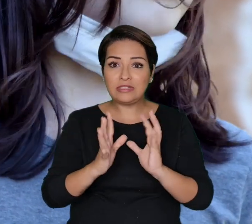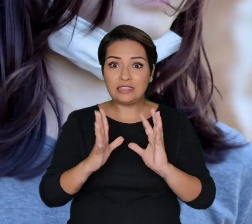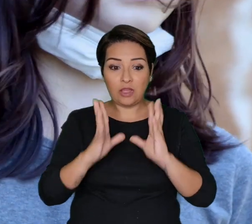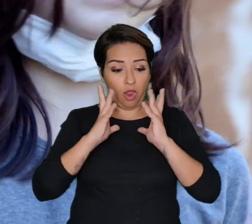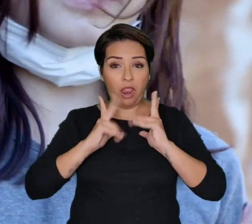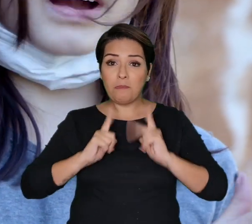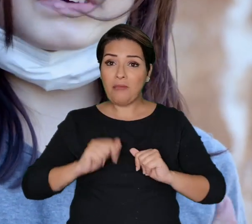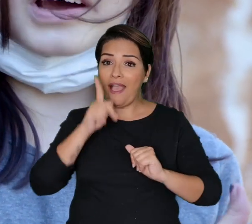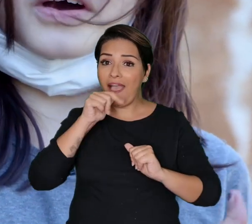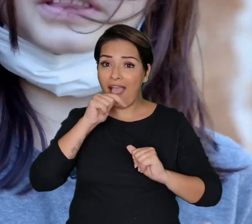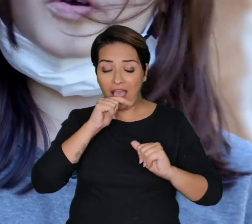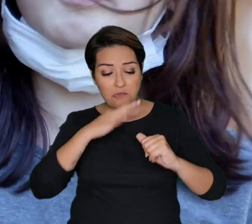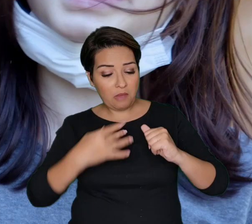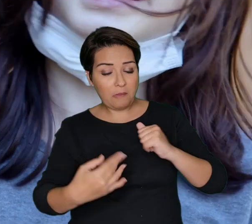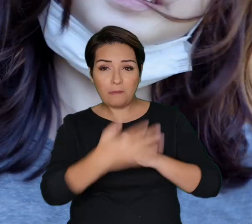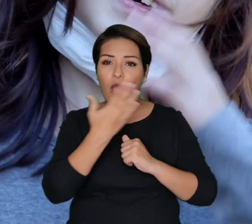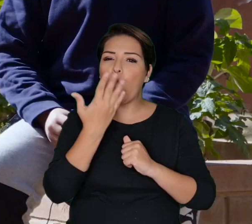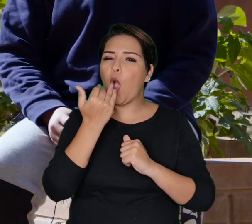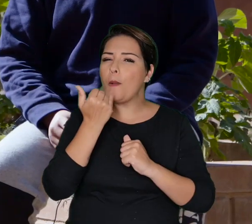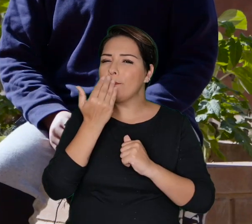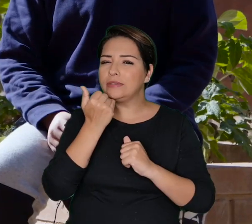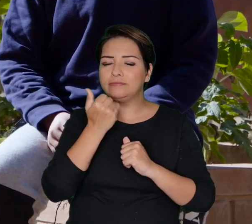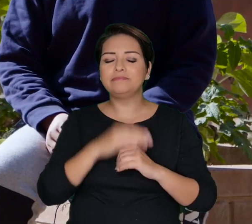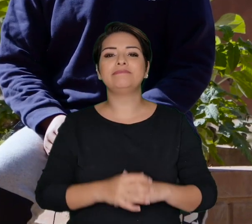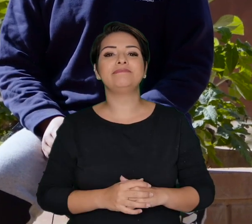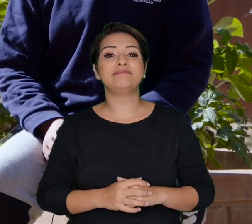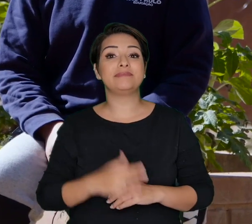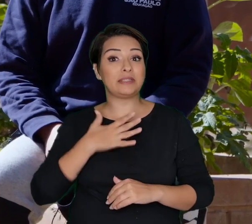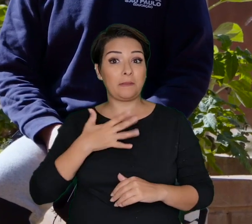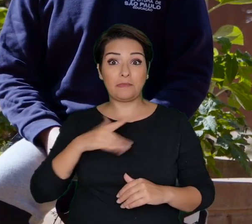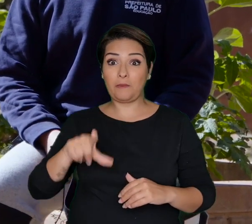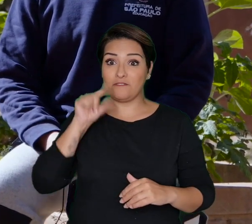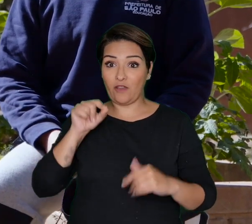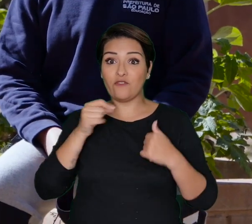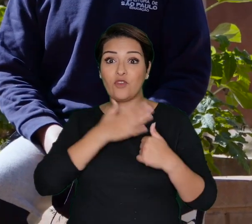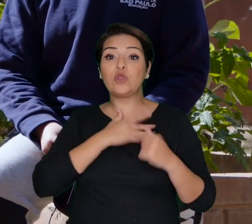lavava na horta e comia. Minha "fruta" favorita é o pé de feijão.